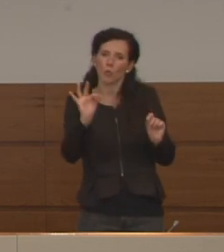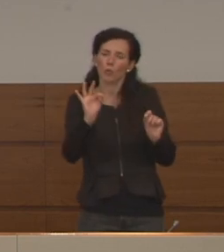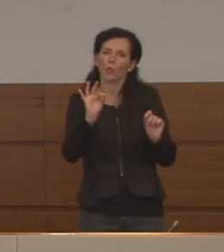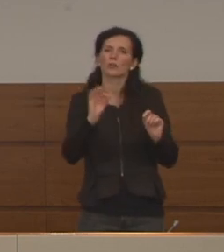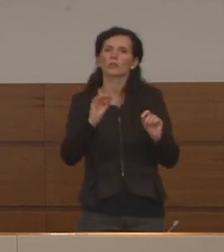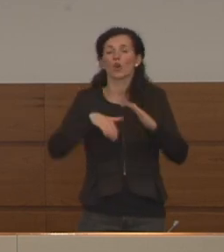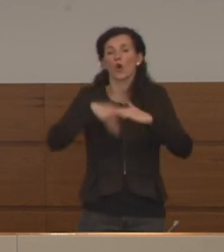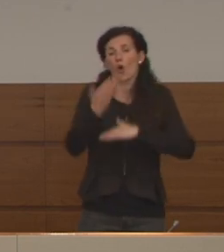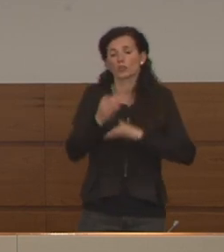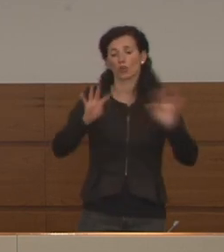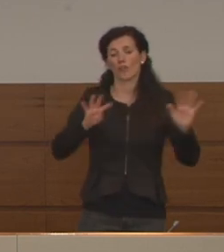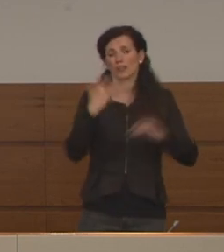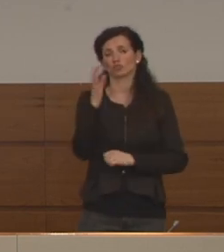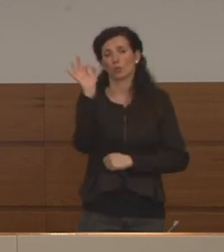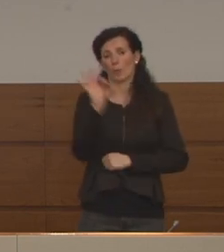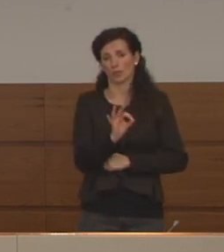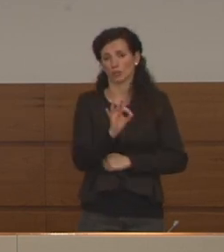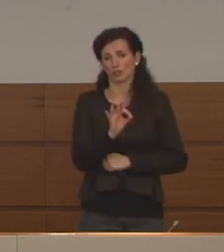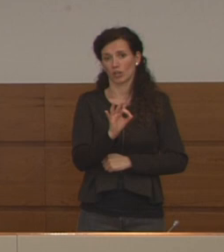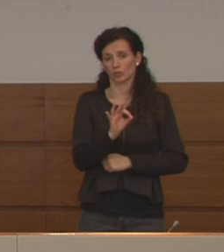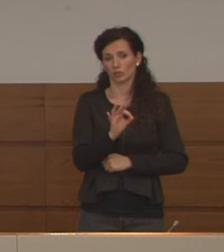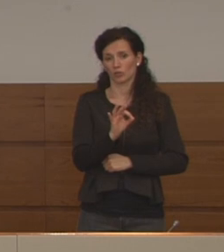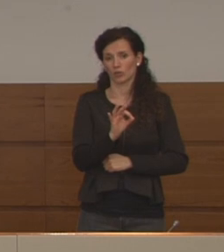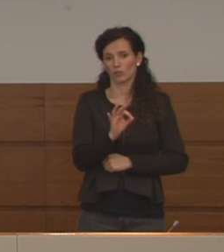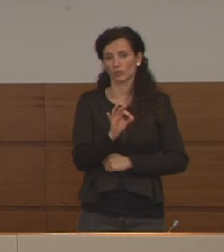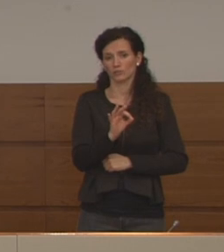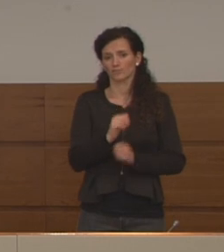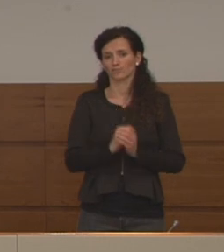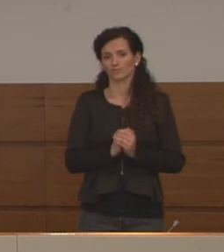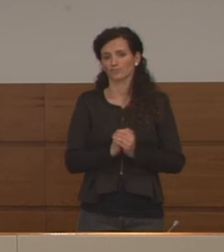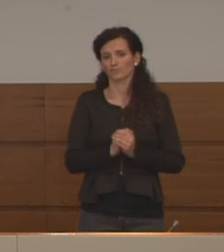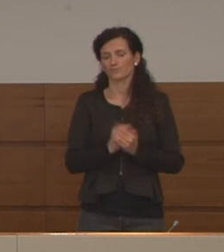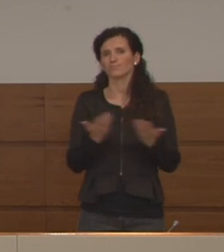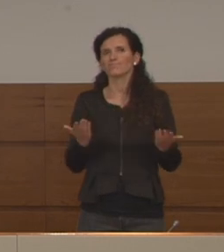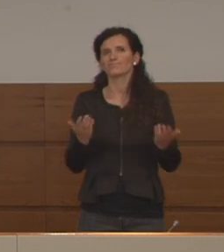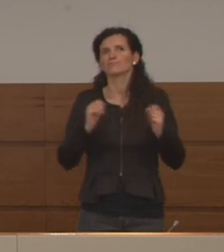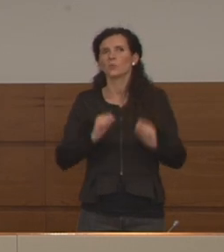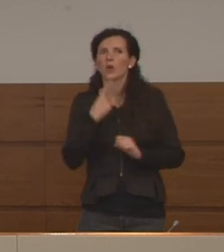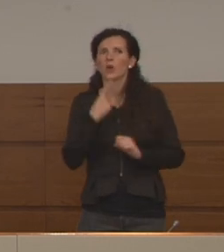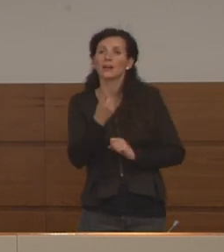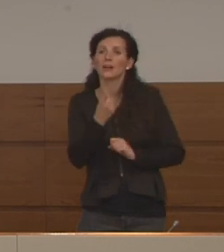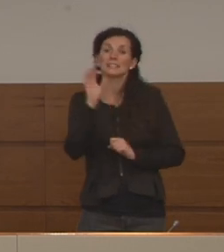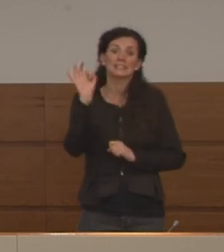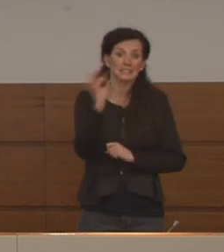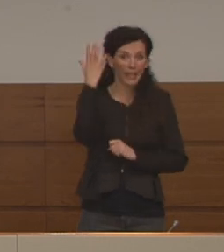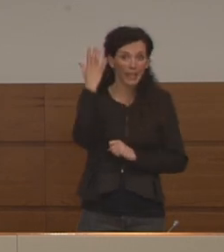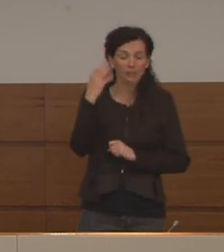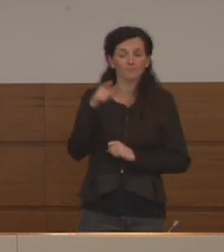Quindi, diciamo che se riusciremo ad adottare questo tipo